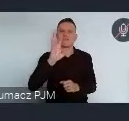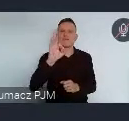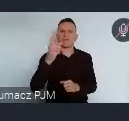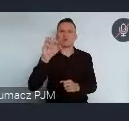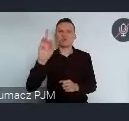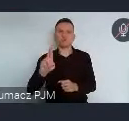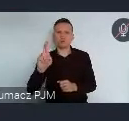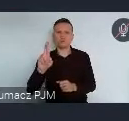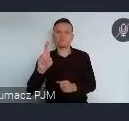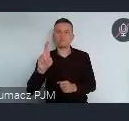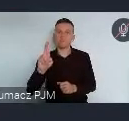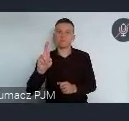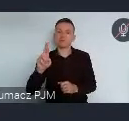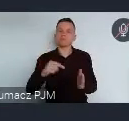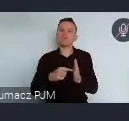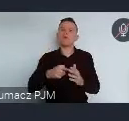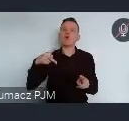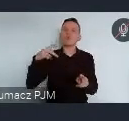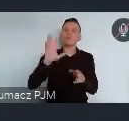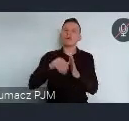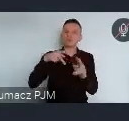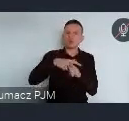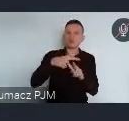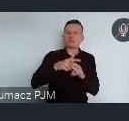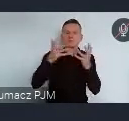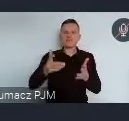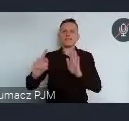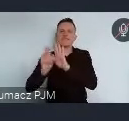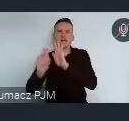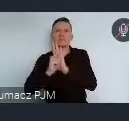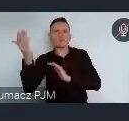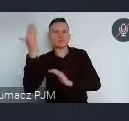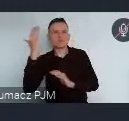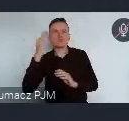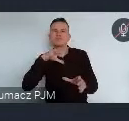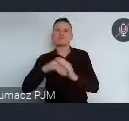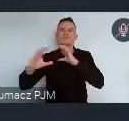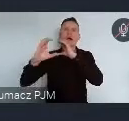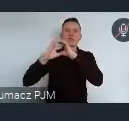a więc chce wprowadzić do transportu publicznego autobusy wodorowe zasilane właśnie